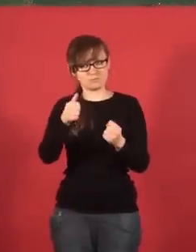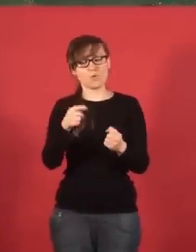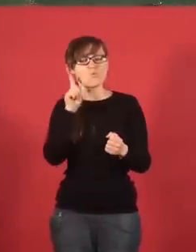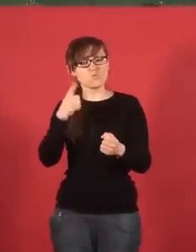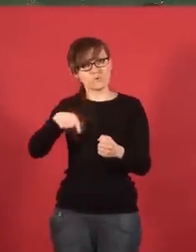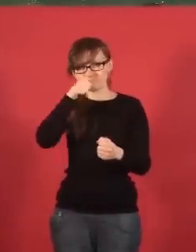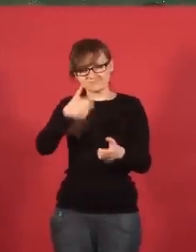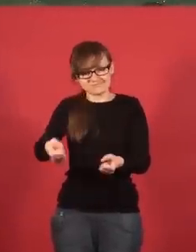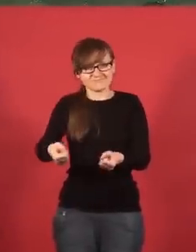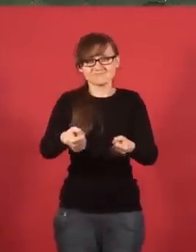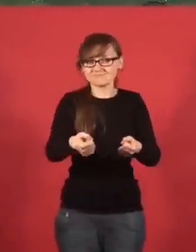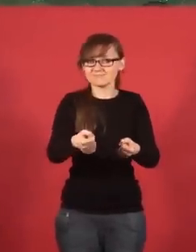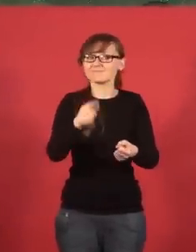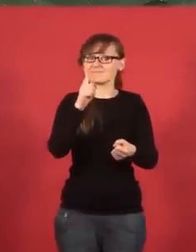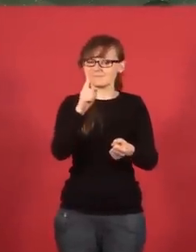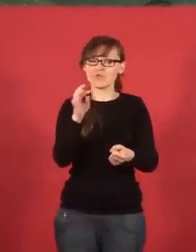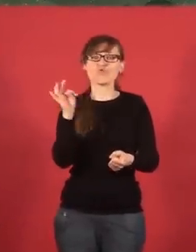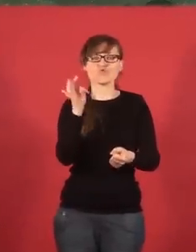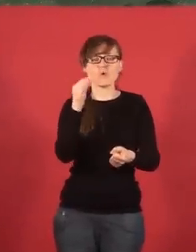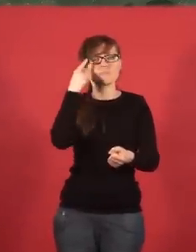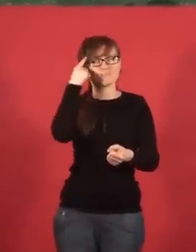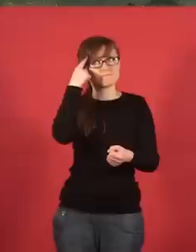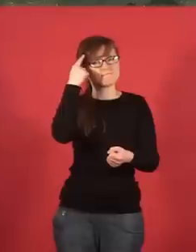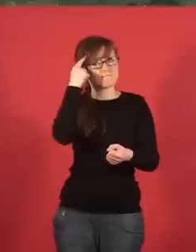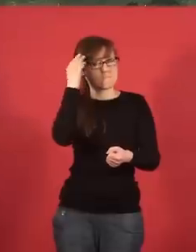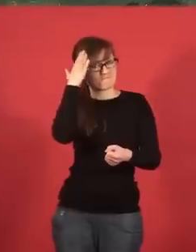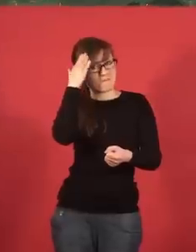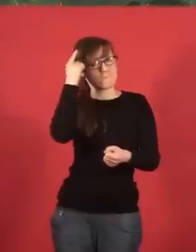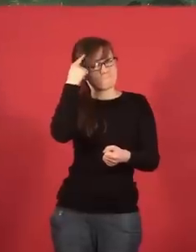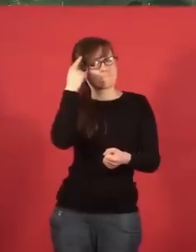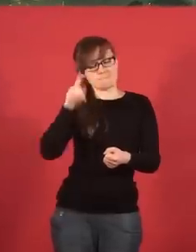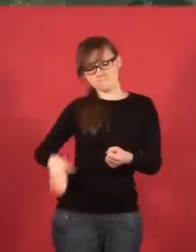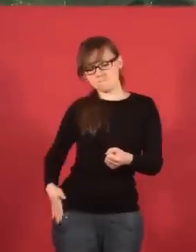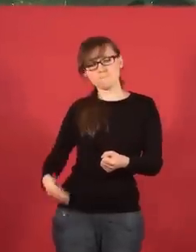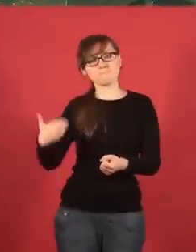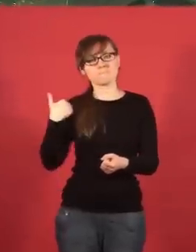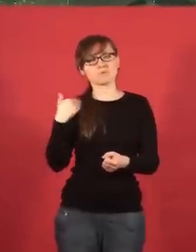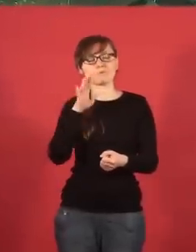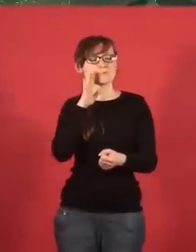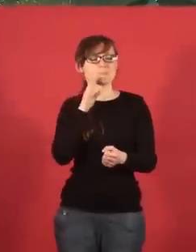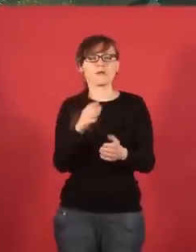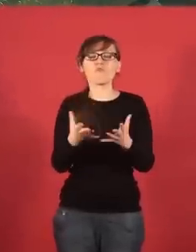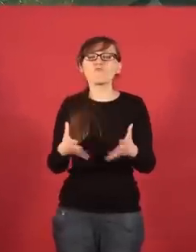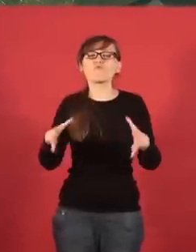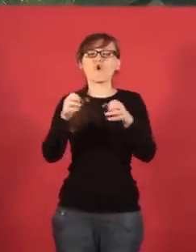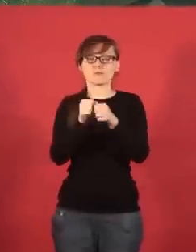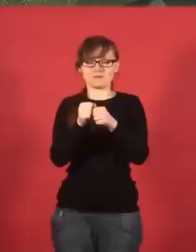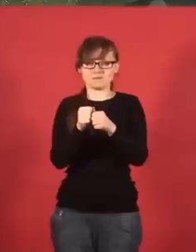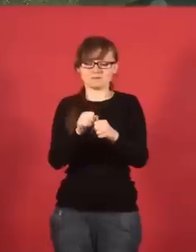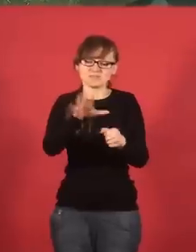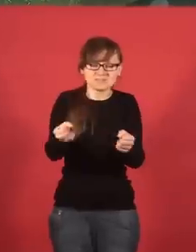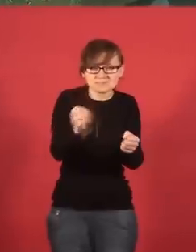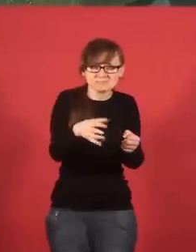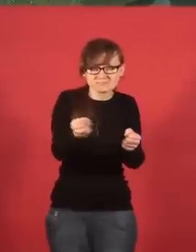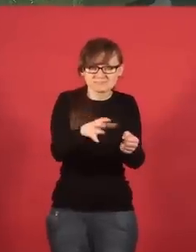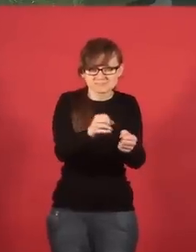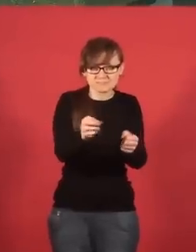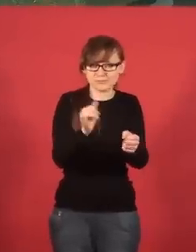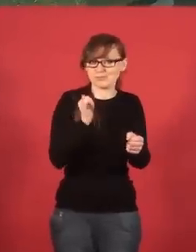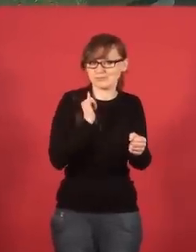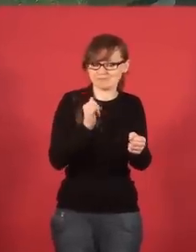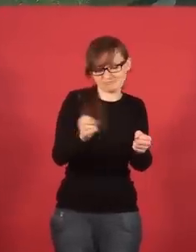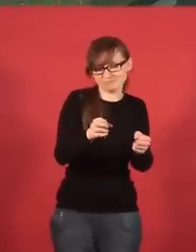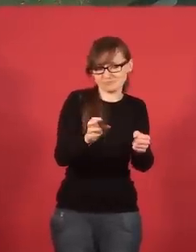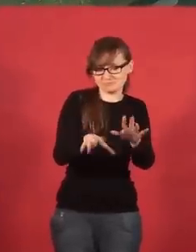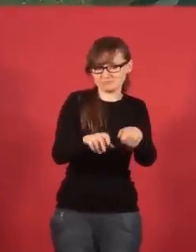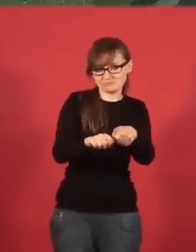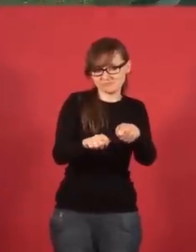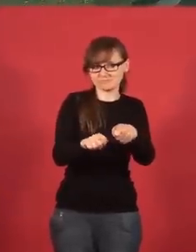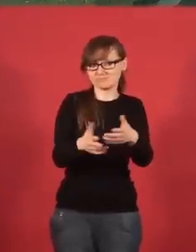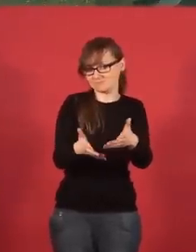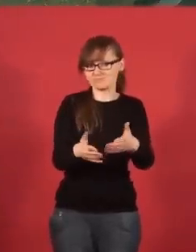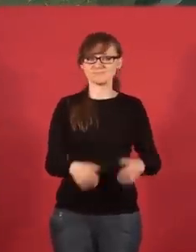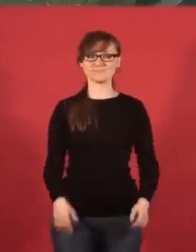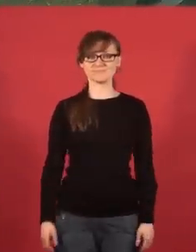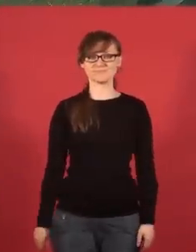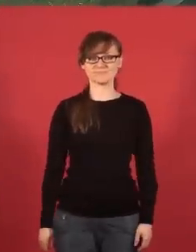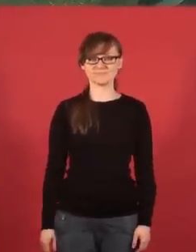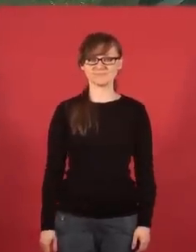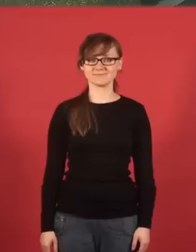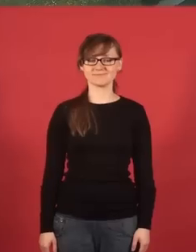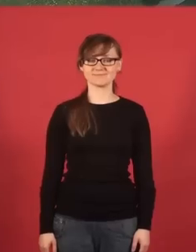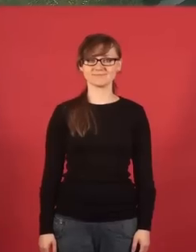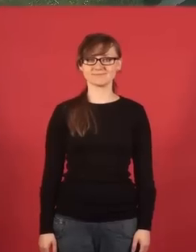Skrzynia była bardzo ciężka, ale Tomek pomyślał i o tym. Miał przy sobie woreczki, chłopcy przełożyli do nich pieniądze i zanieśli je do skały pod krzyżem.